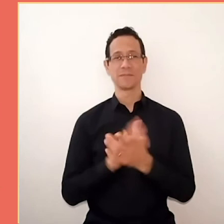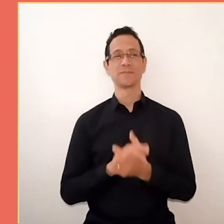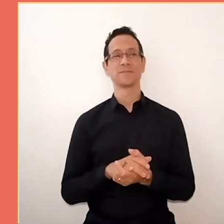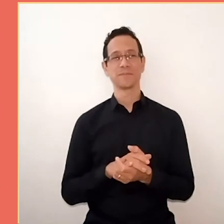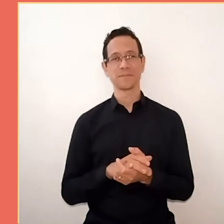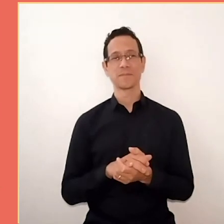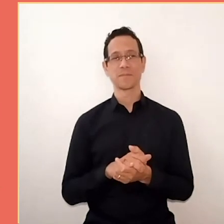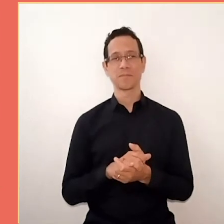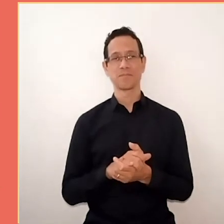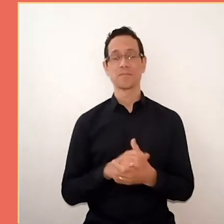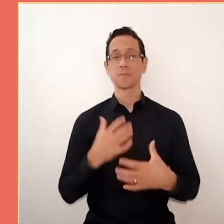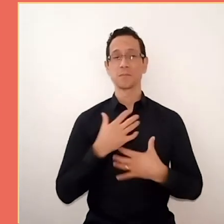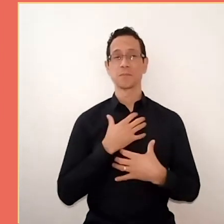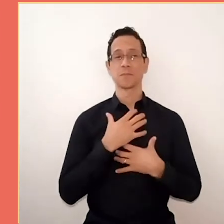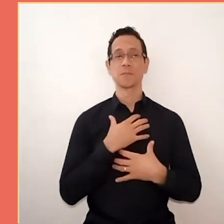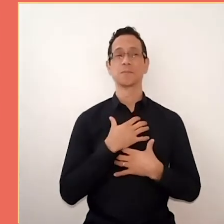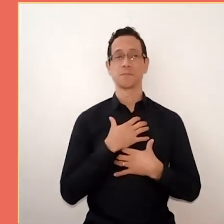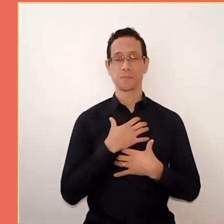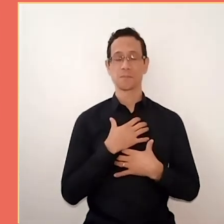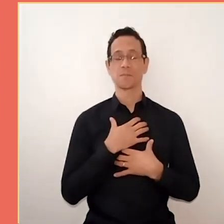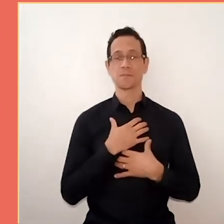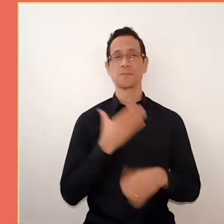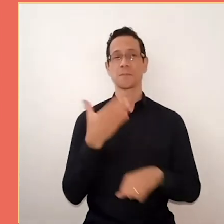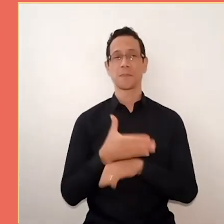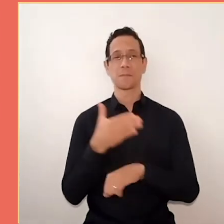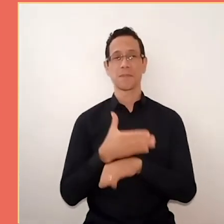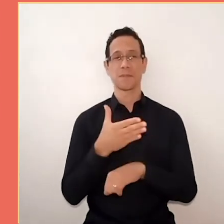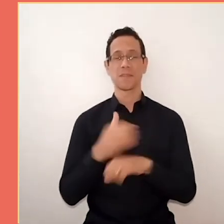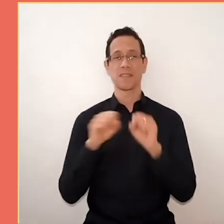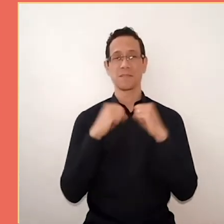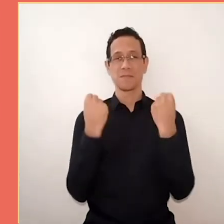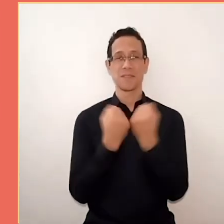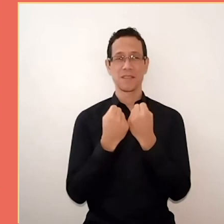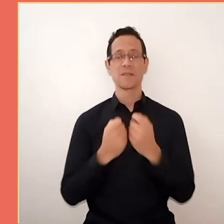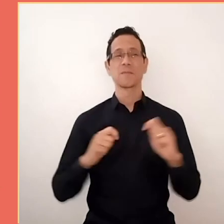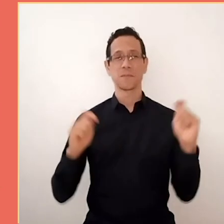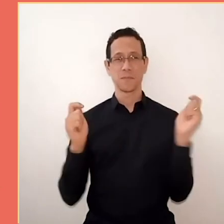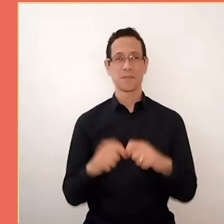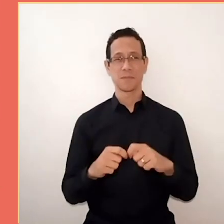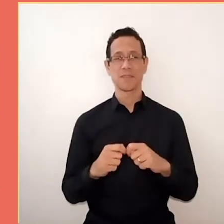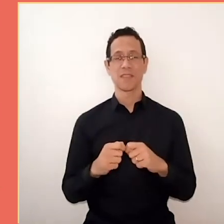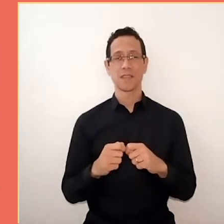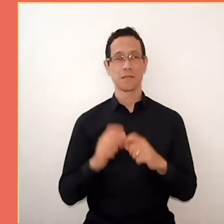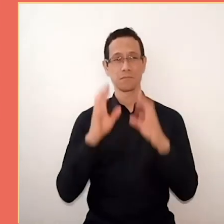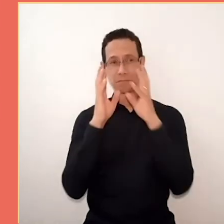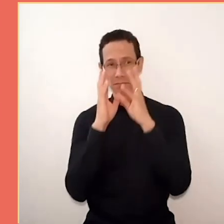o que eu senti participando desse seminário, com essa possibilidade de escutar pessoas tão maravilhosas,